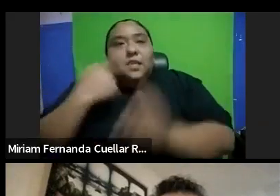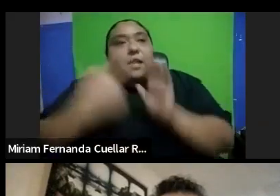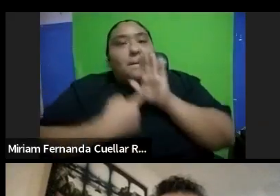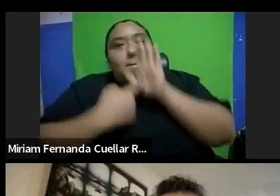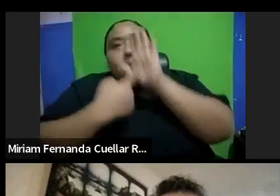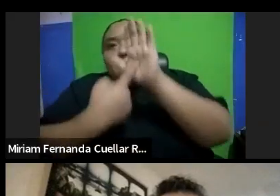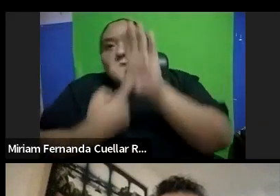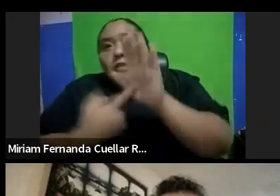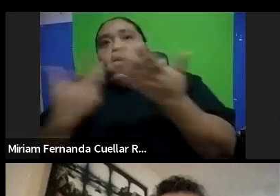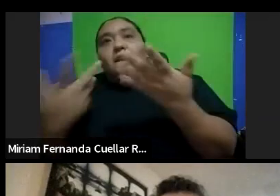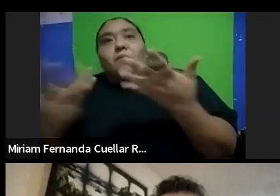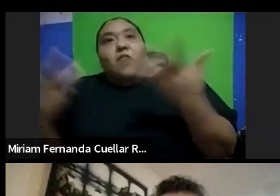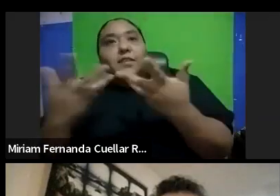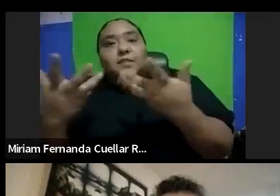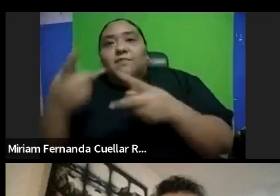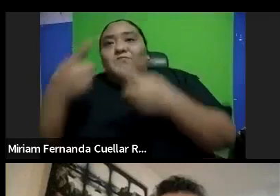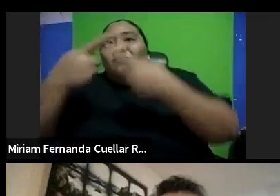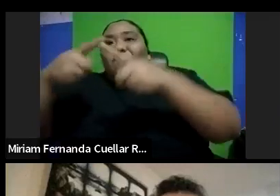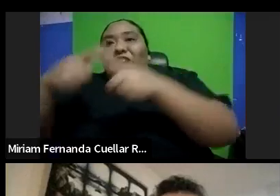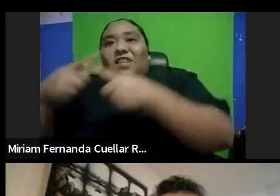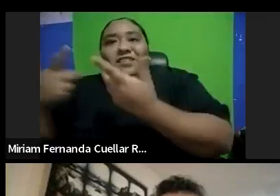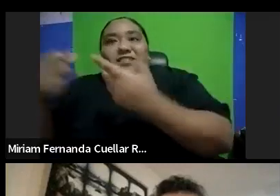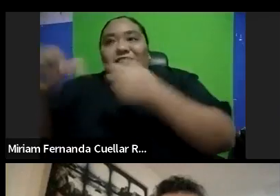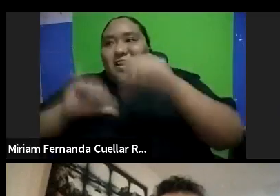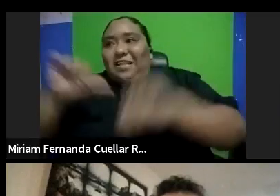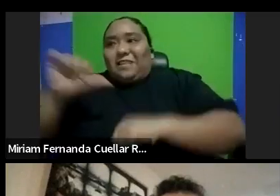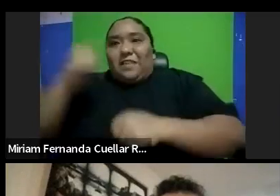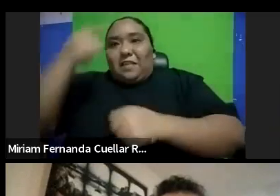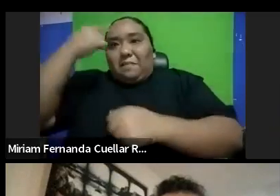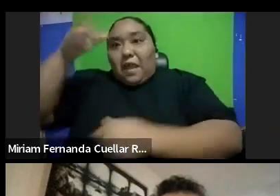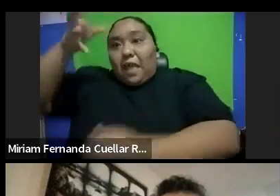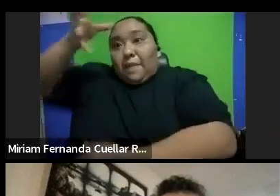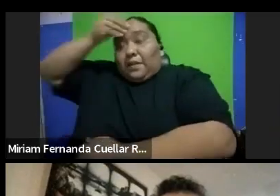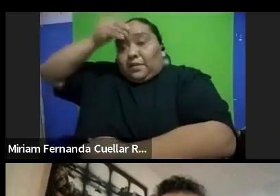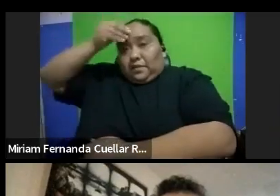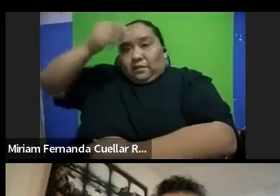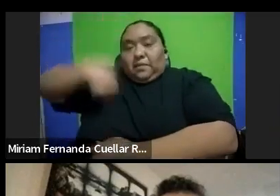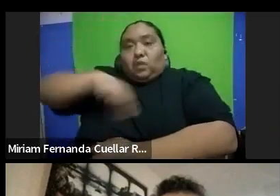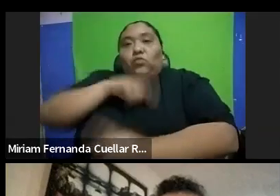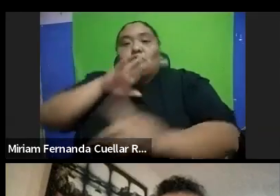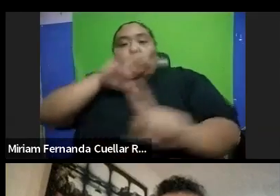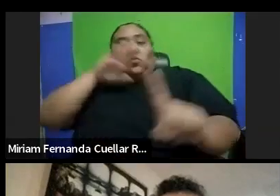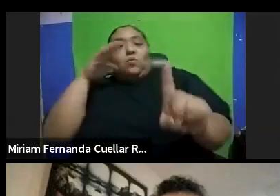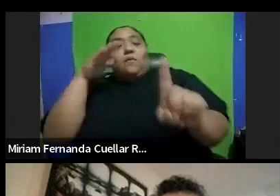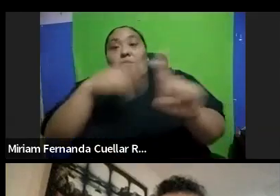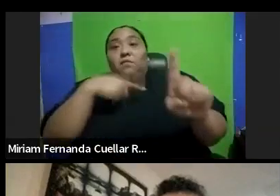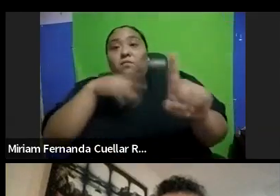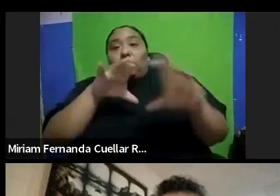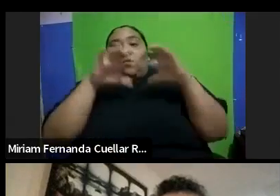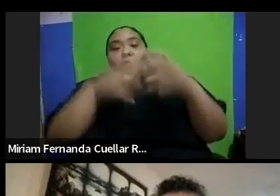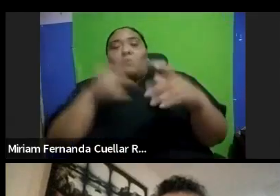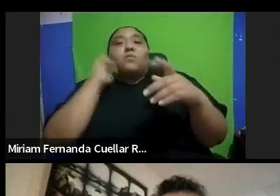construimos, que he , que las de , que las de desafortunadamente justo. Si queremos que los surcos alcancen estos niveles de